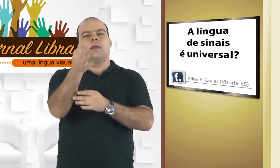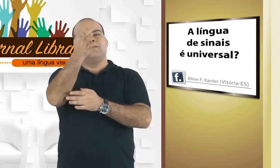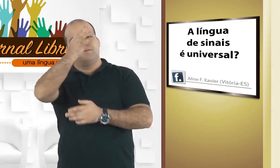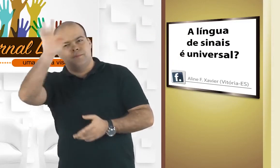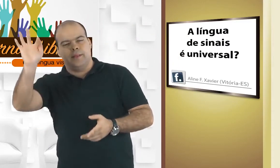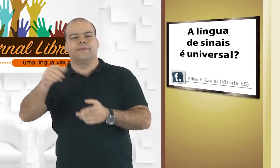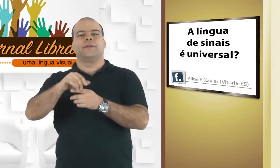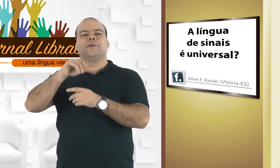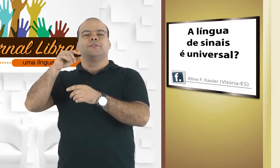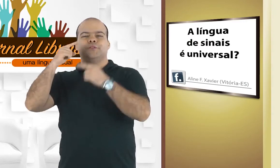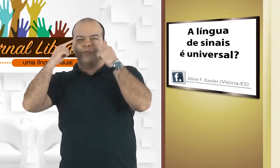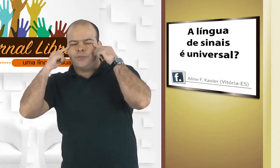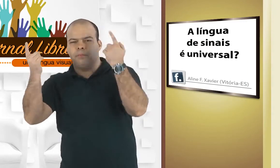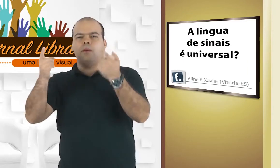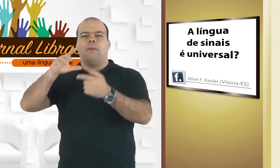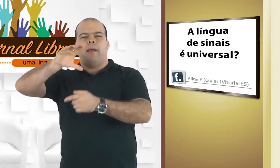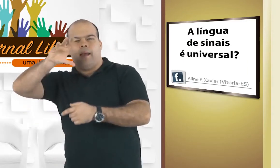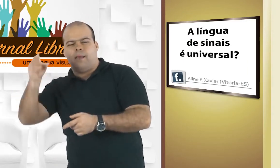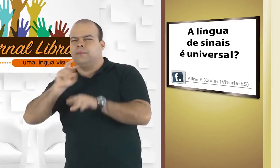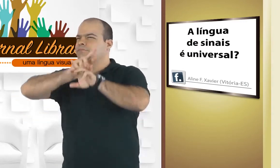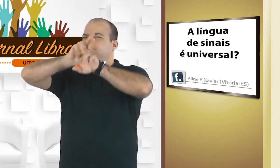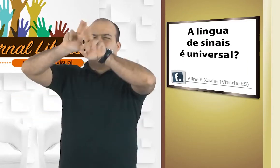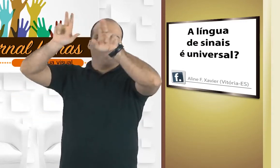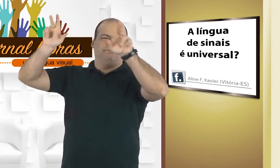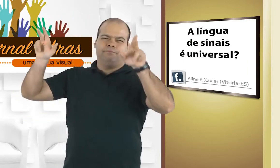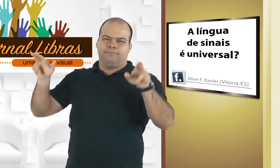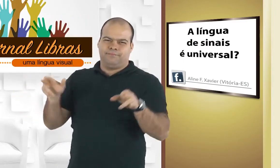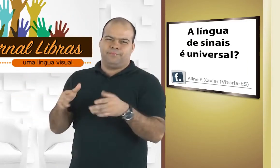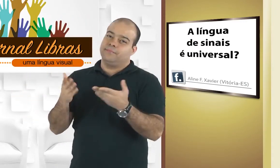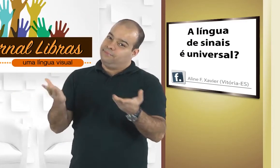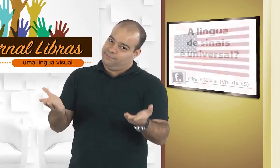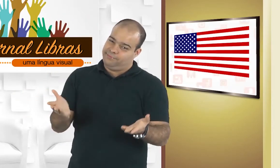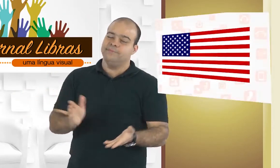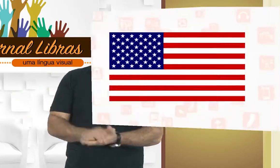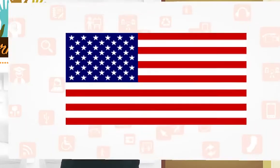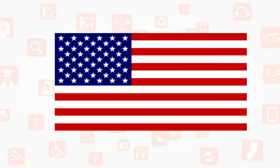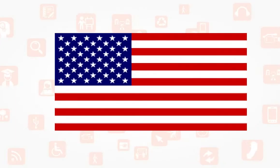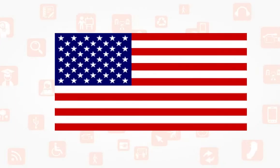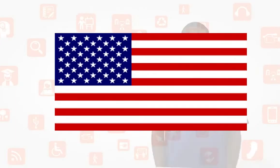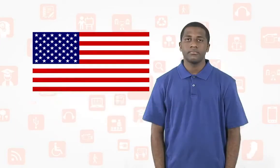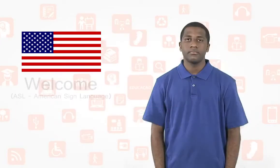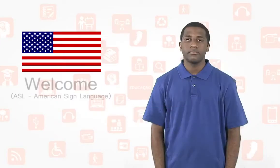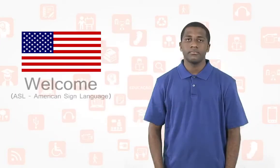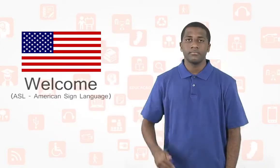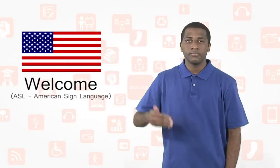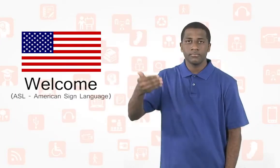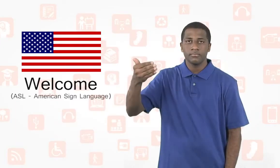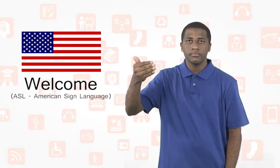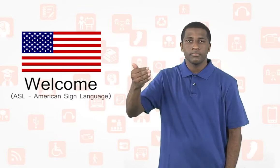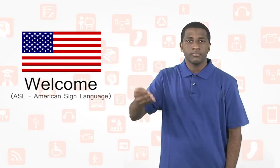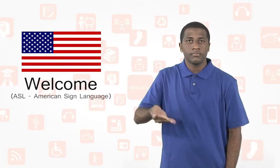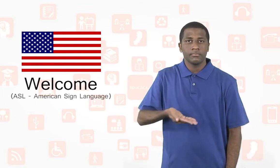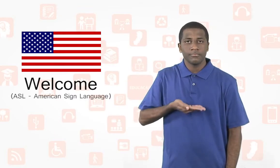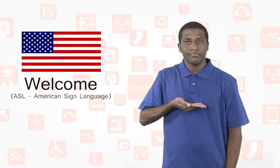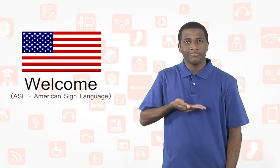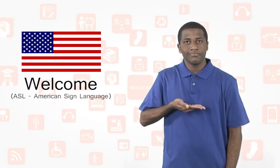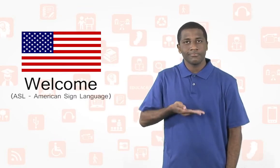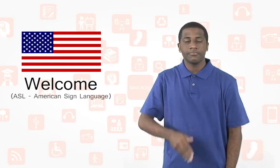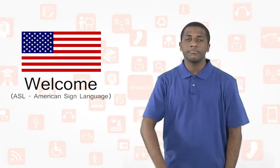sinais francesa, a língua de sinais japonesa. Bastante… Vejam esse exemplo: (tempo). Welcome